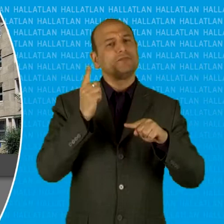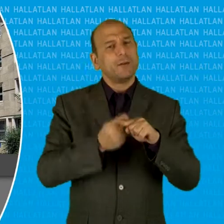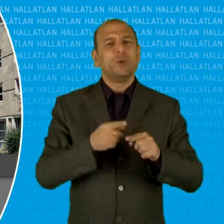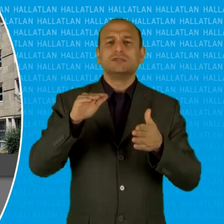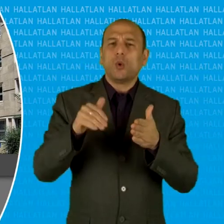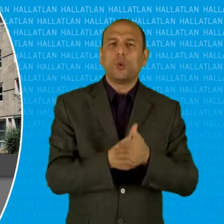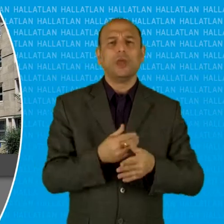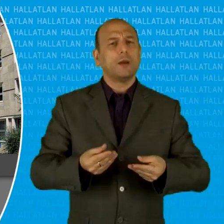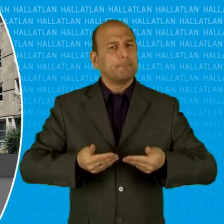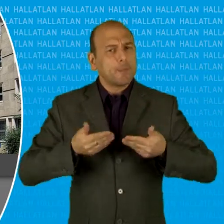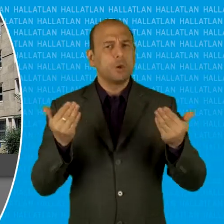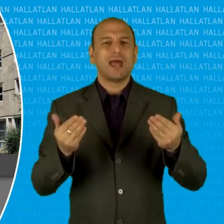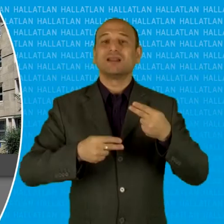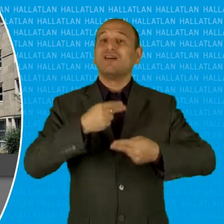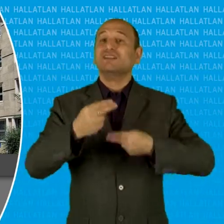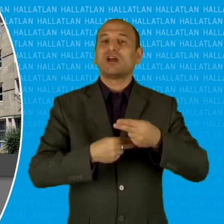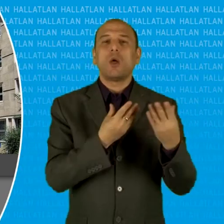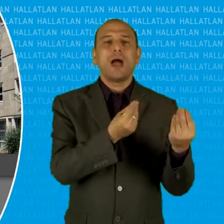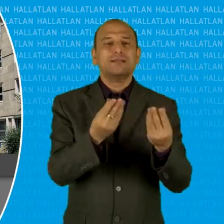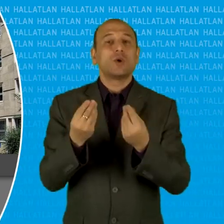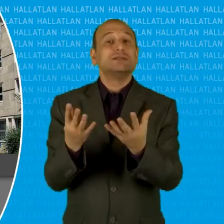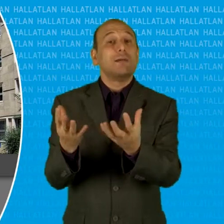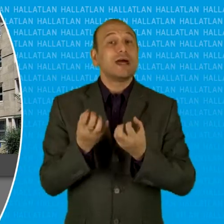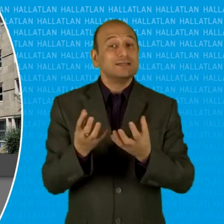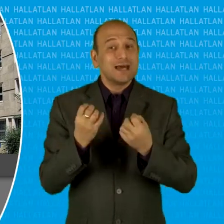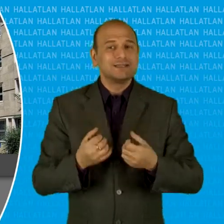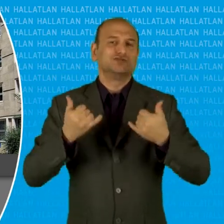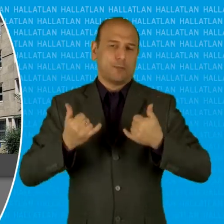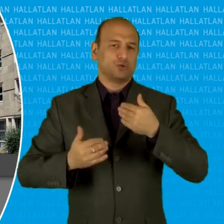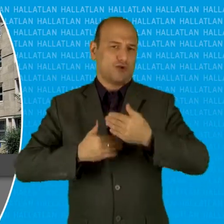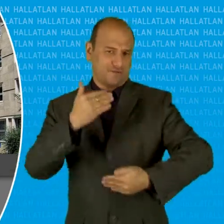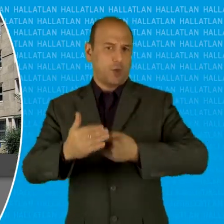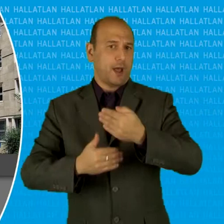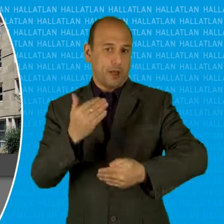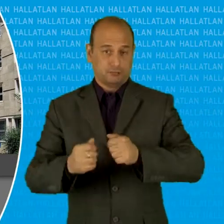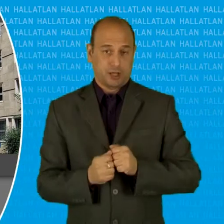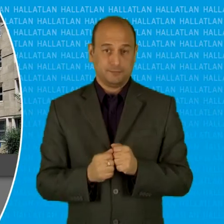Új, korszerű vizsgálóeszközök beszerzése is folyamatban van.